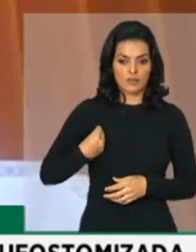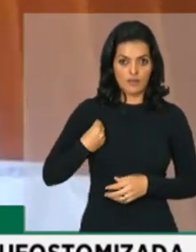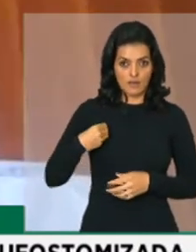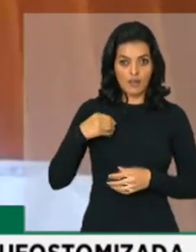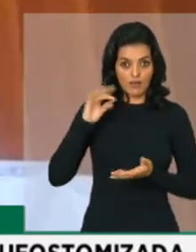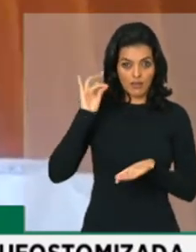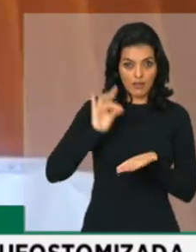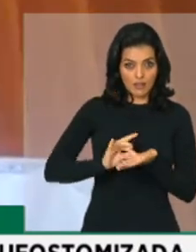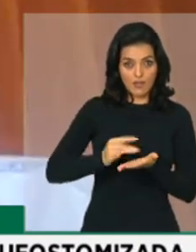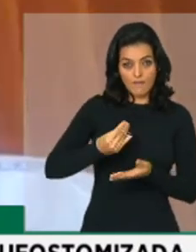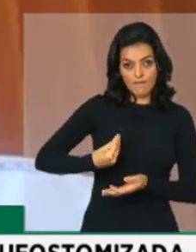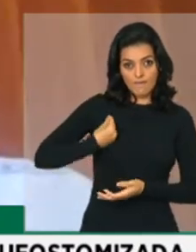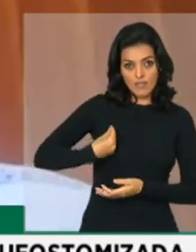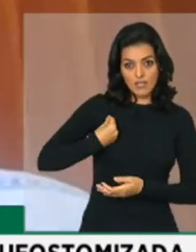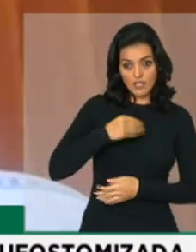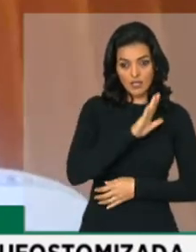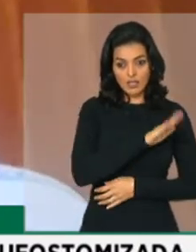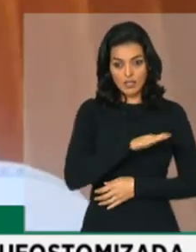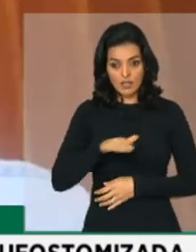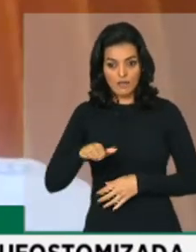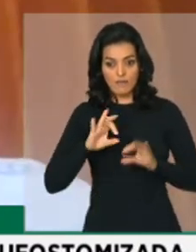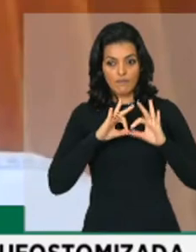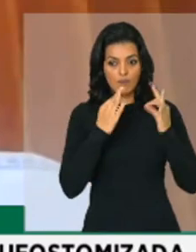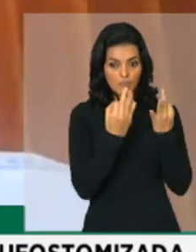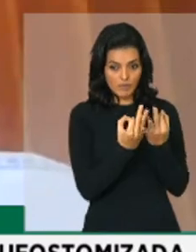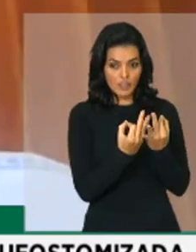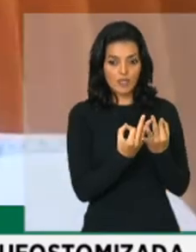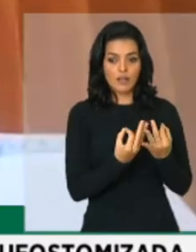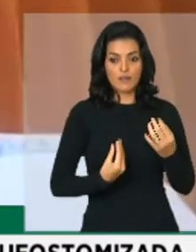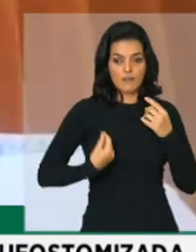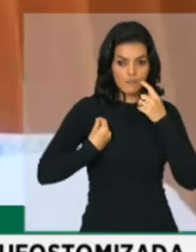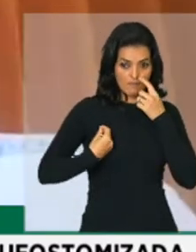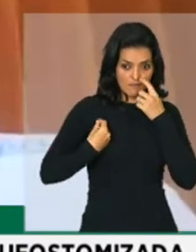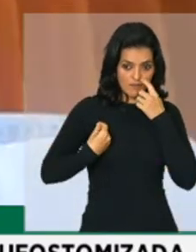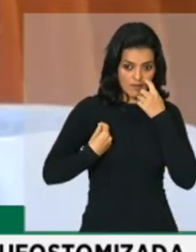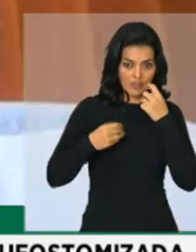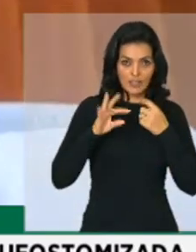ESTÃO SOBRE A SUA MESA. LI ENTREVISTA SUA RECENTE ONDE